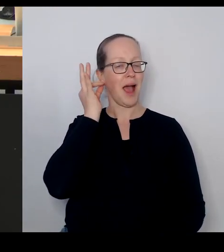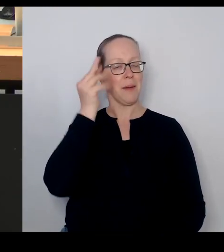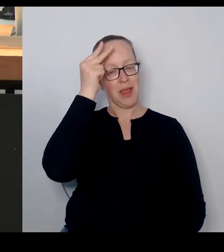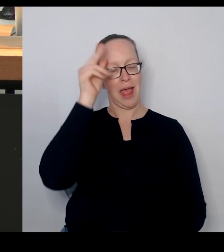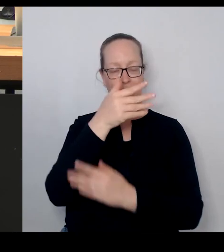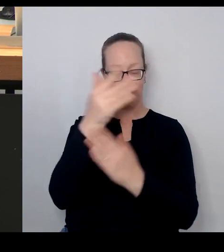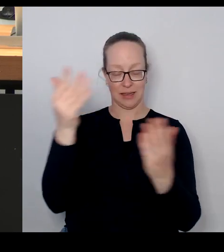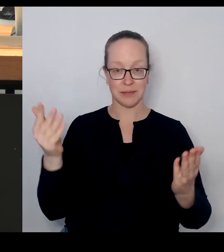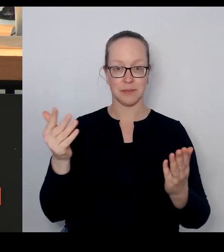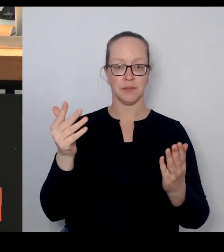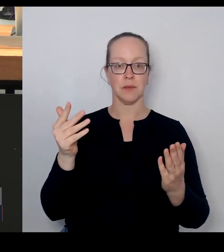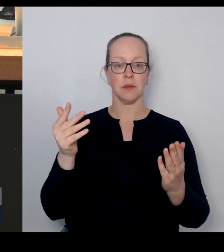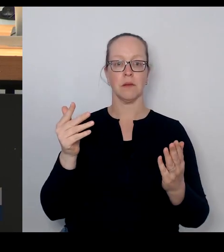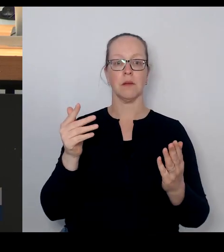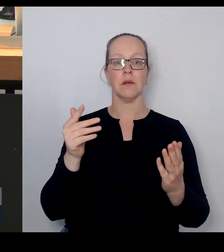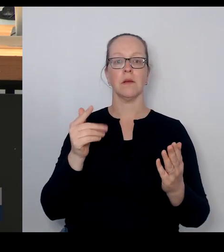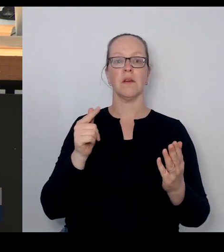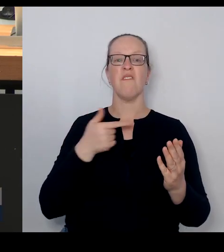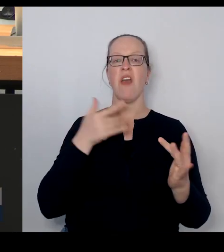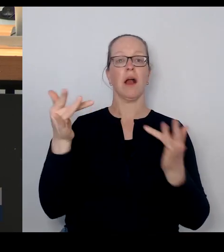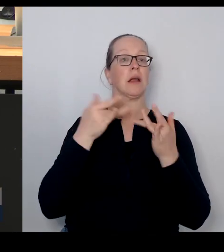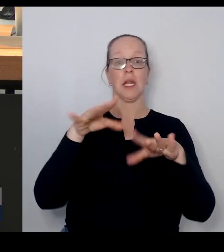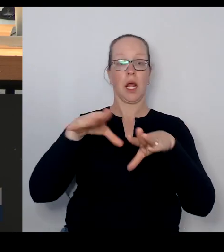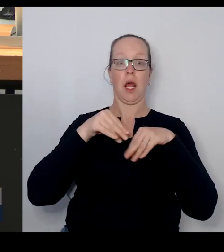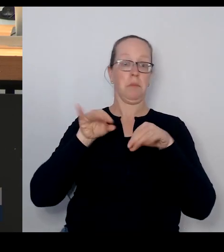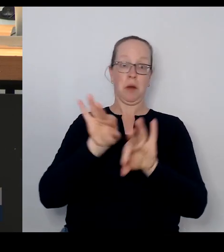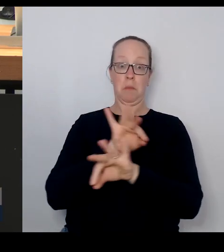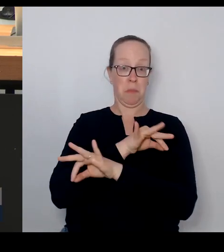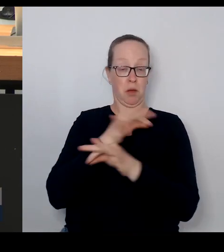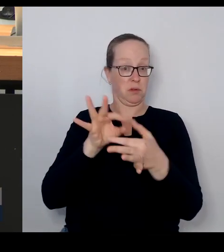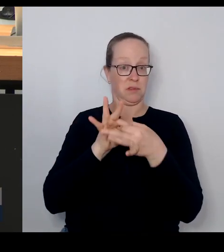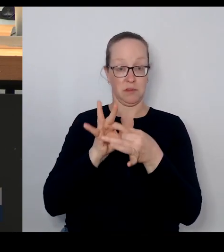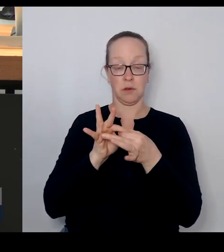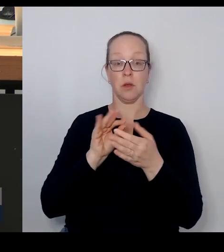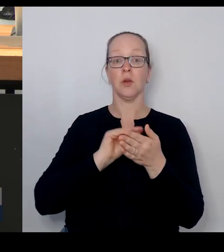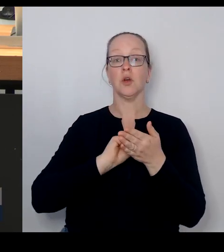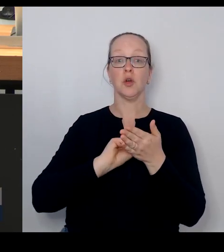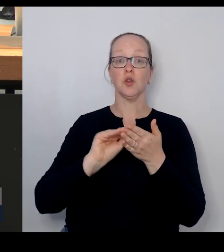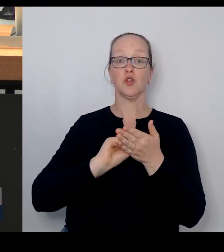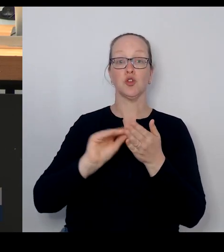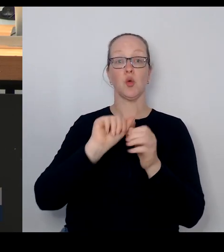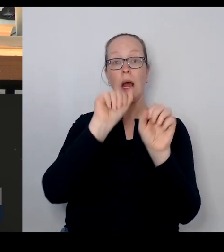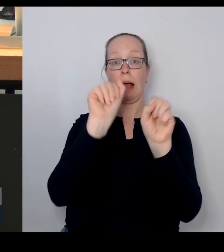Schulreinigung geredet hätten. Auch diesen Antrag hier haben wir, haben wir ausführlich debattiert. Bei der Einbringung